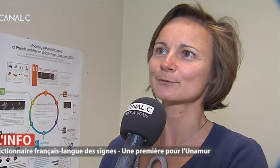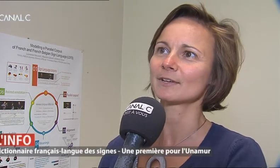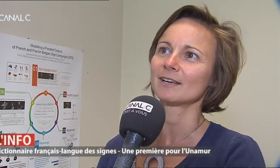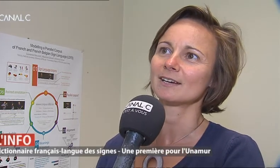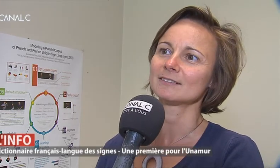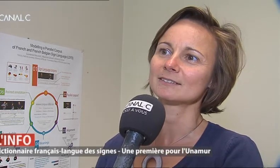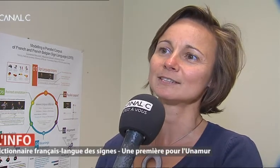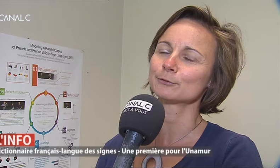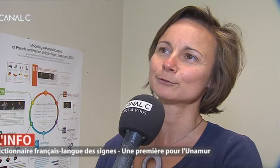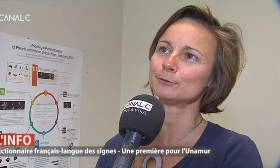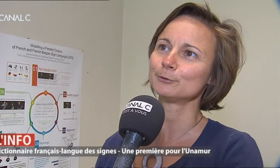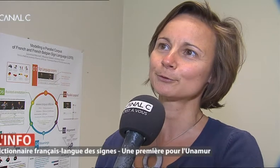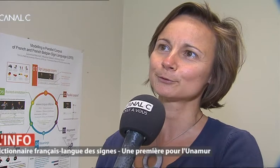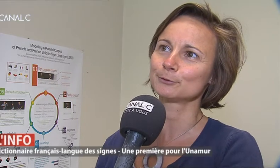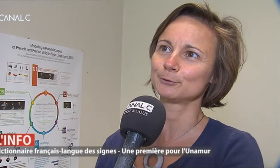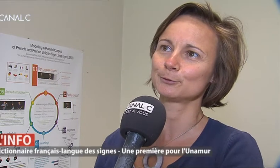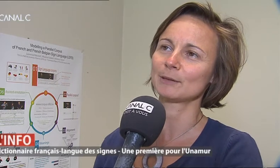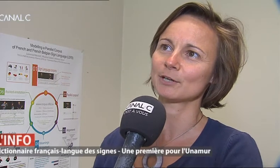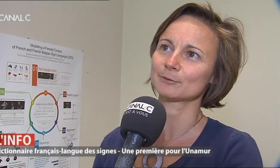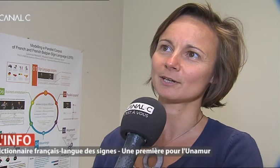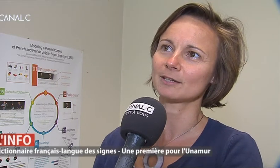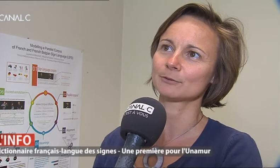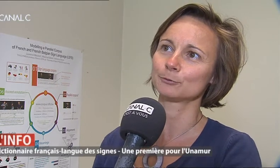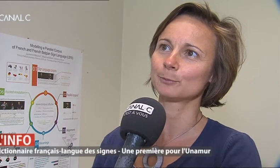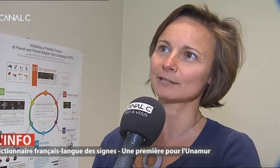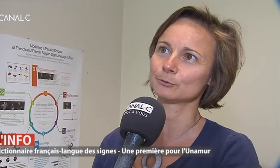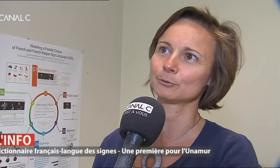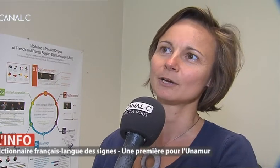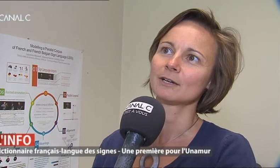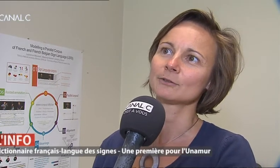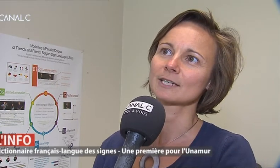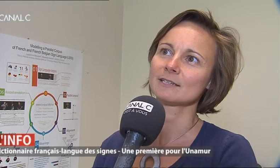qui sont venus dans le studio du laboratoire, deux par deux, réaliser une